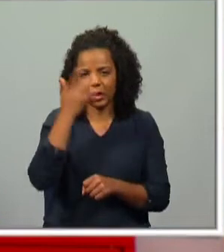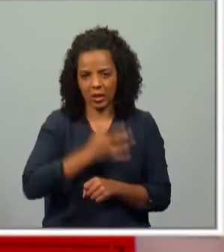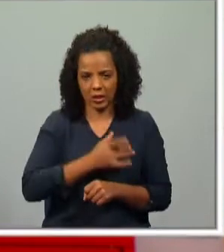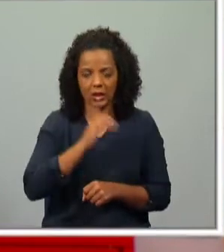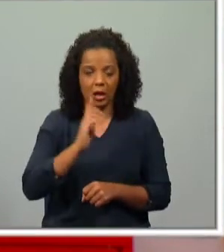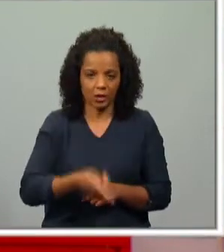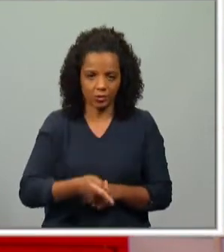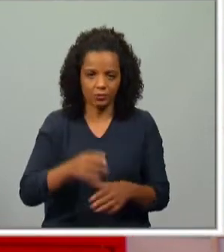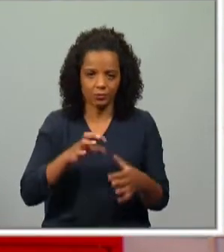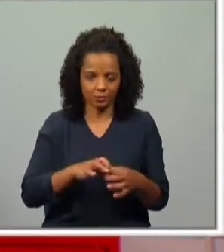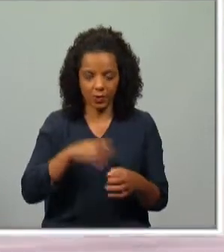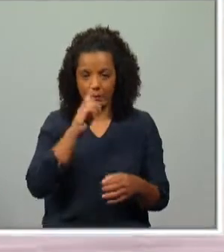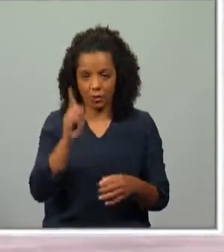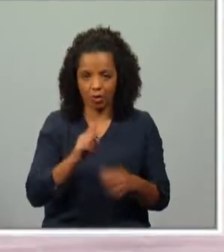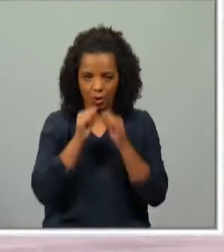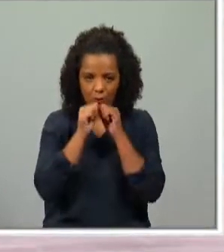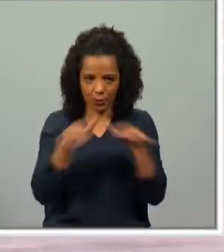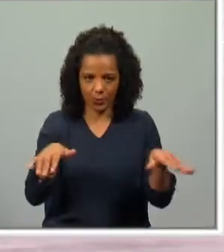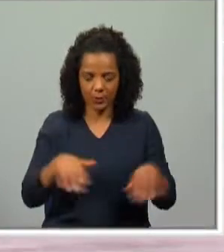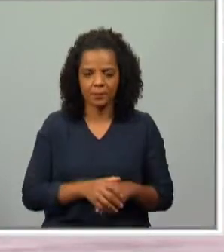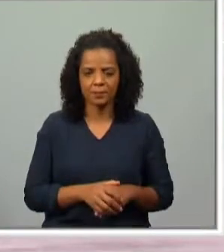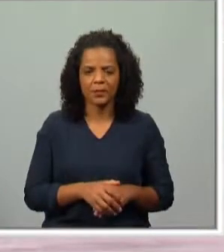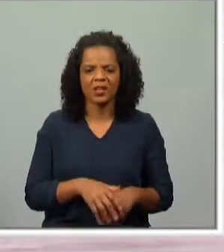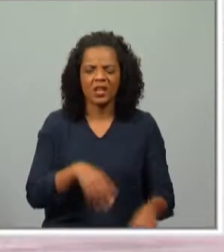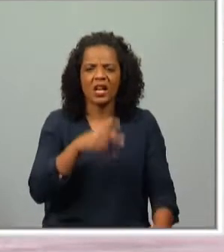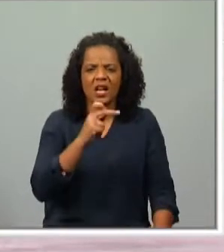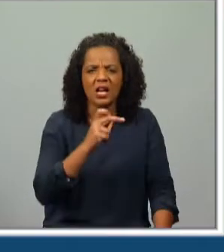então o que significa 然後這是什麼意思